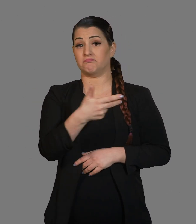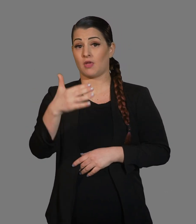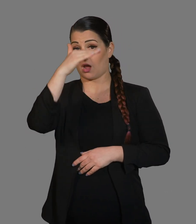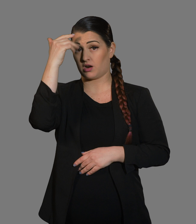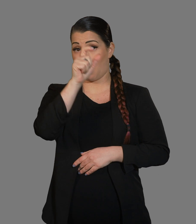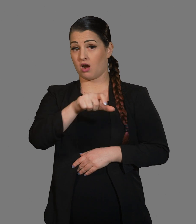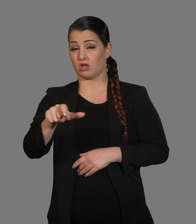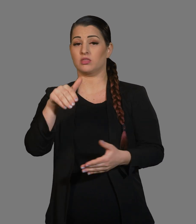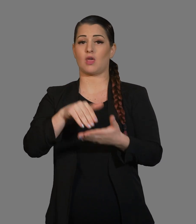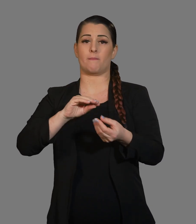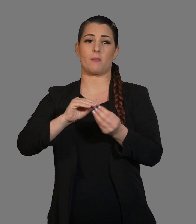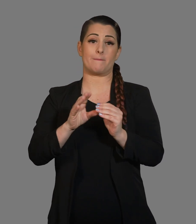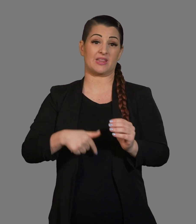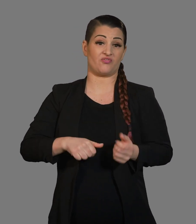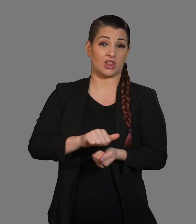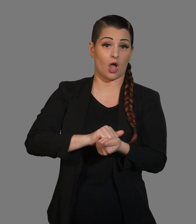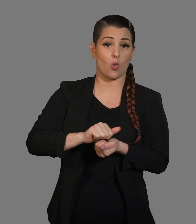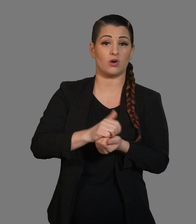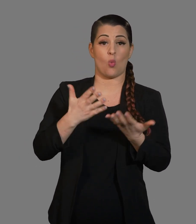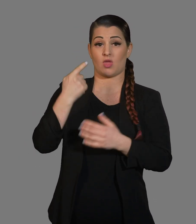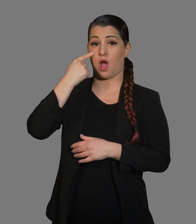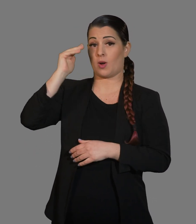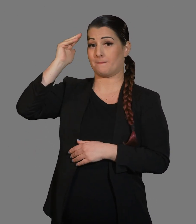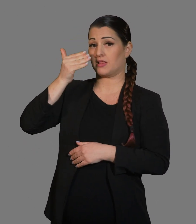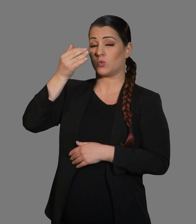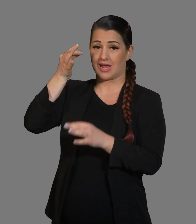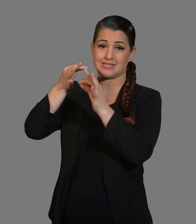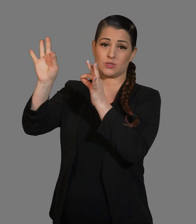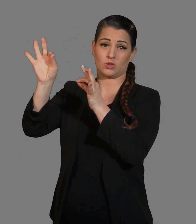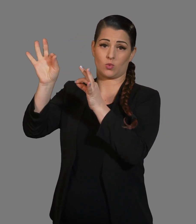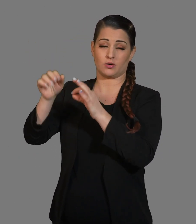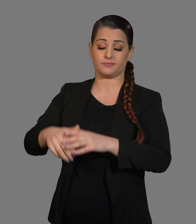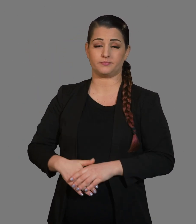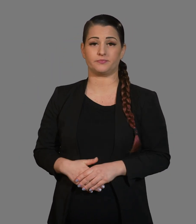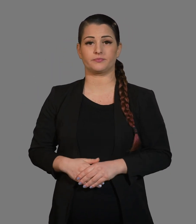Einige Erkrankte haben auch Probleme mit der Verdauung oder den Augen (Bindehautentzündung).